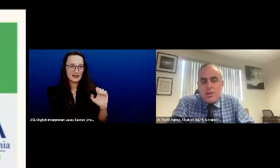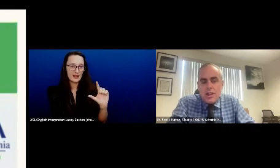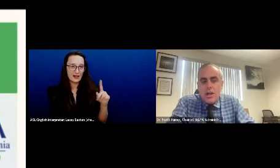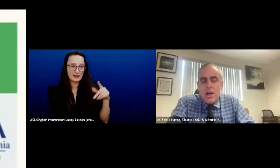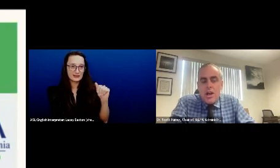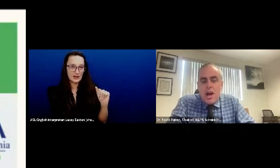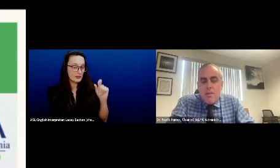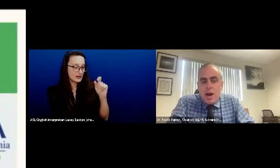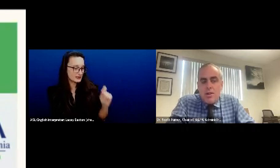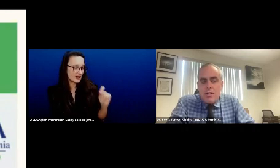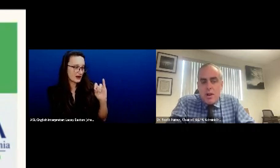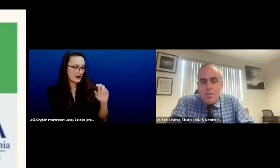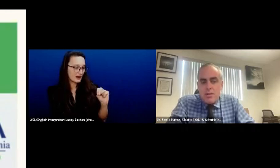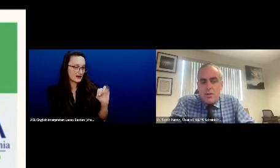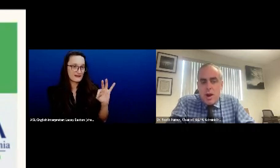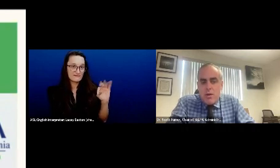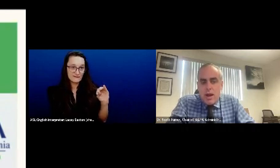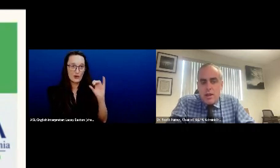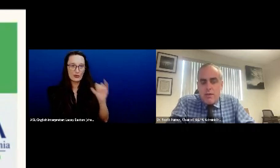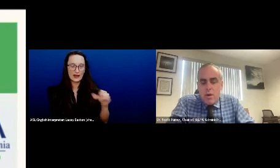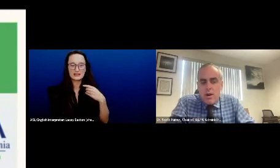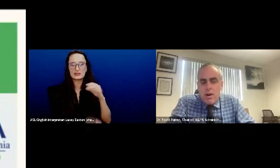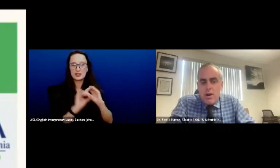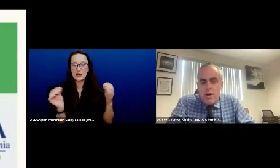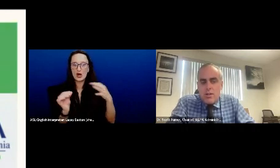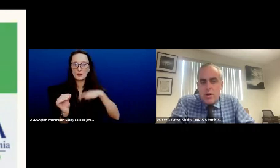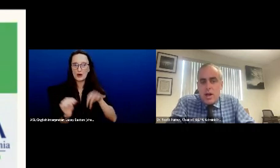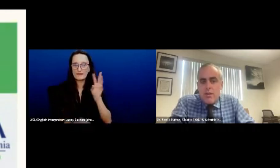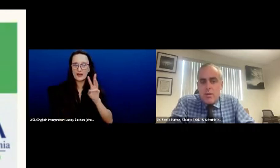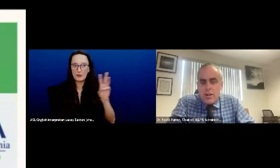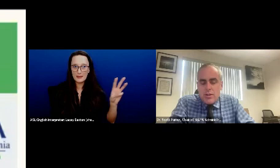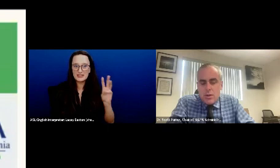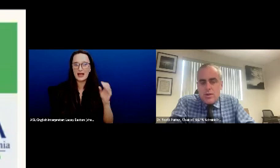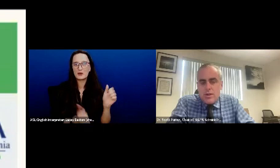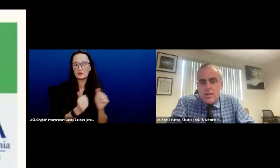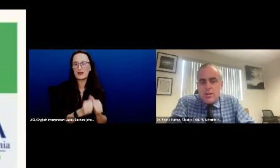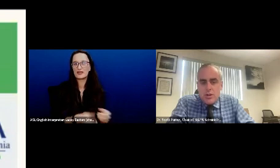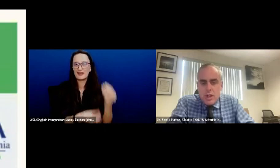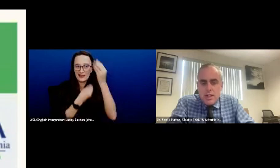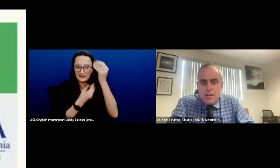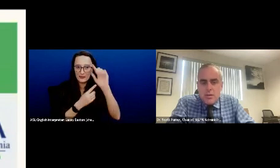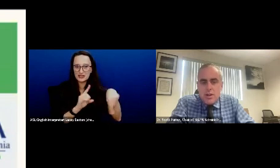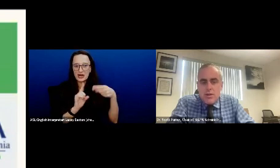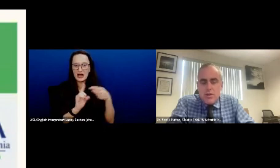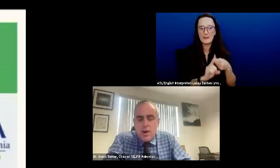también muchos recursos y capacitaciones que